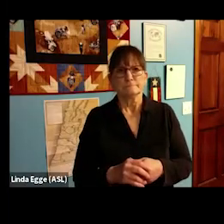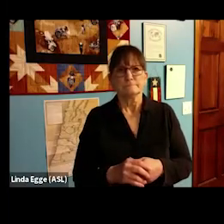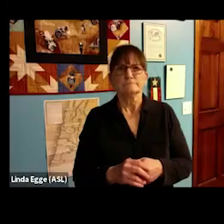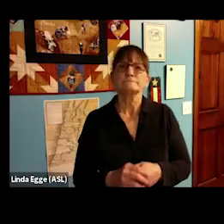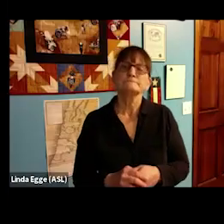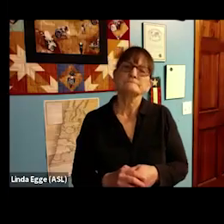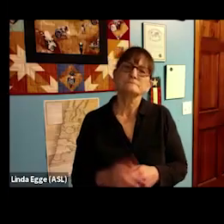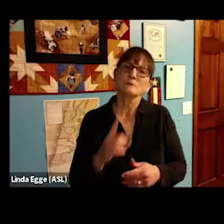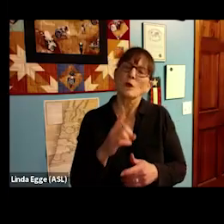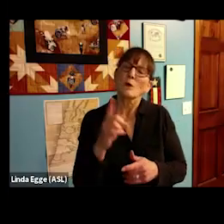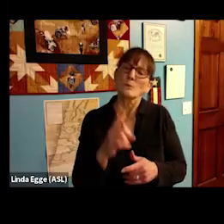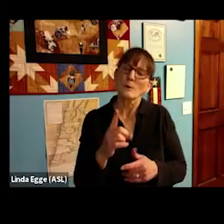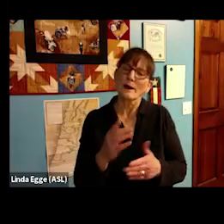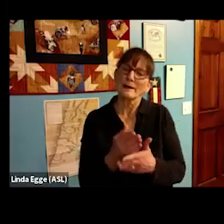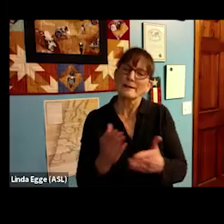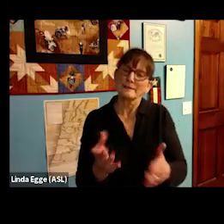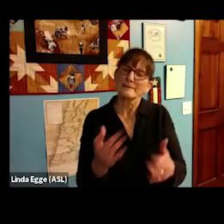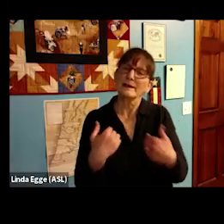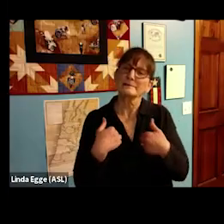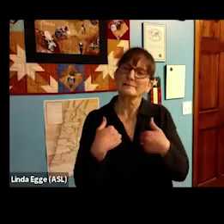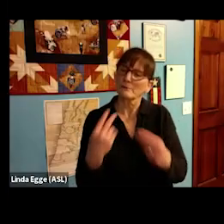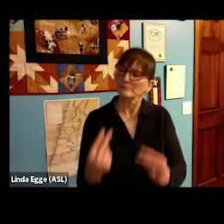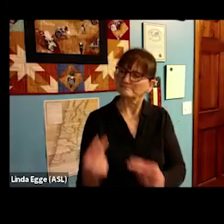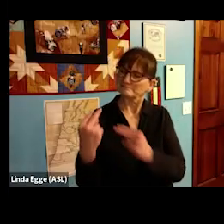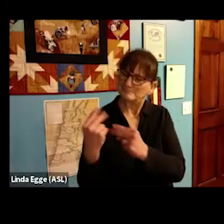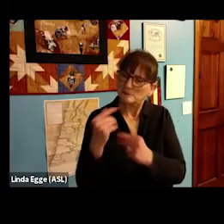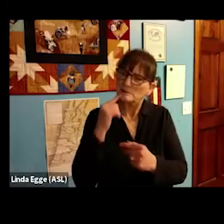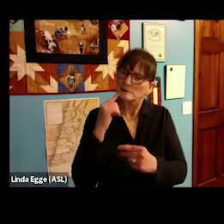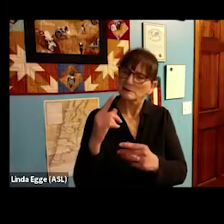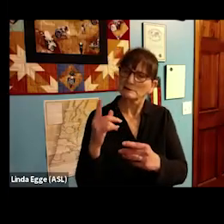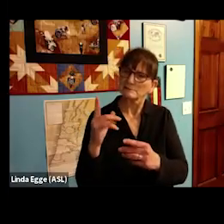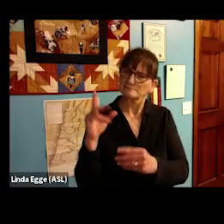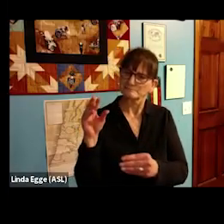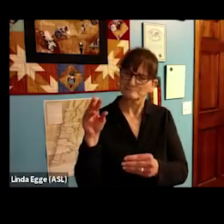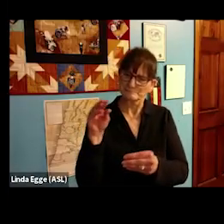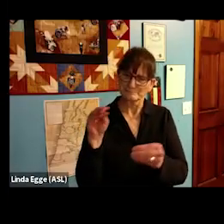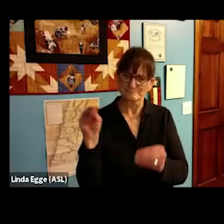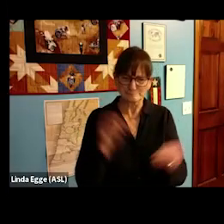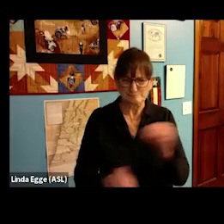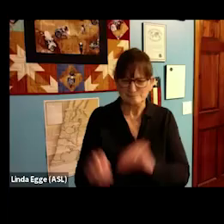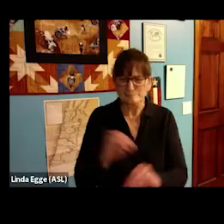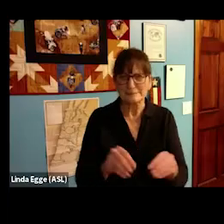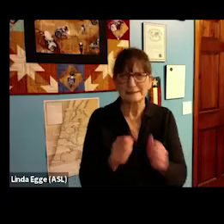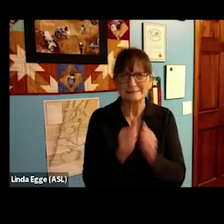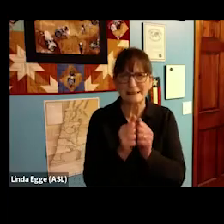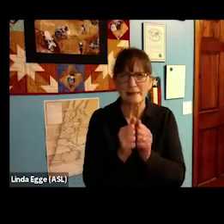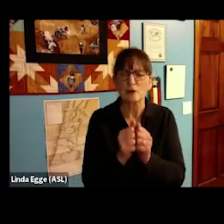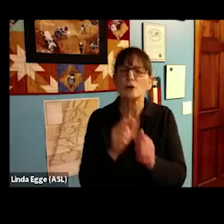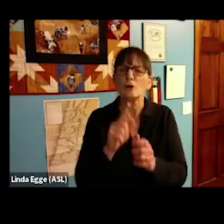Y así que los remito a ese recurso que creamos sobre los Servicios en Línea de la SSA que ayuda